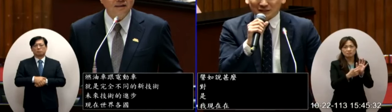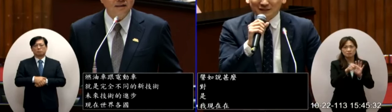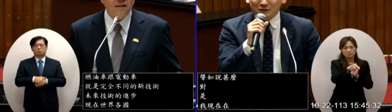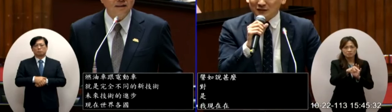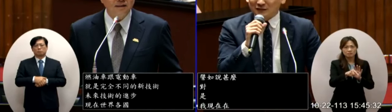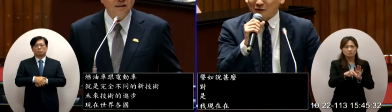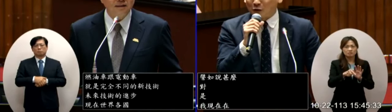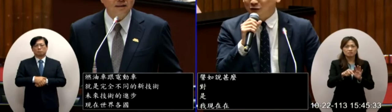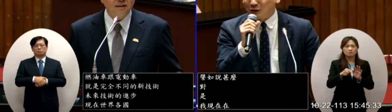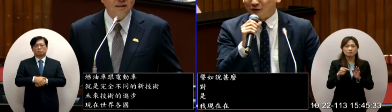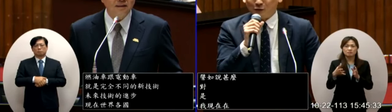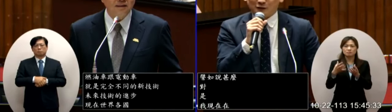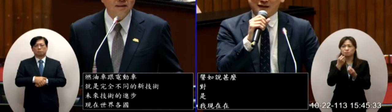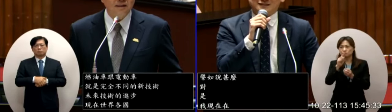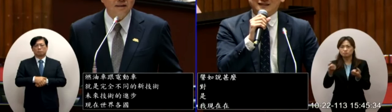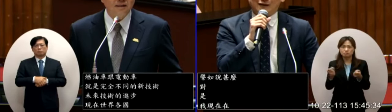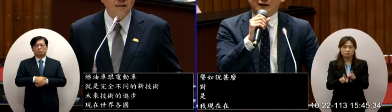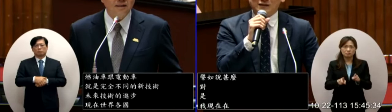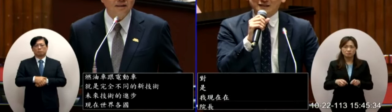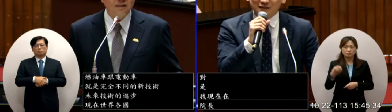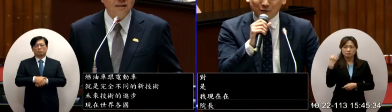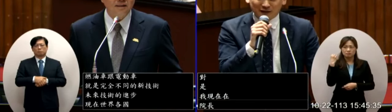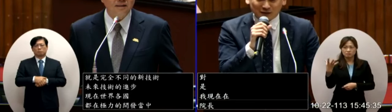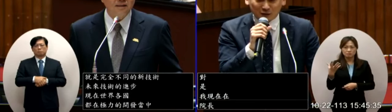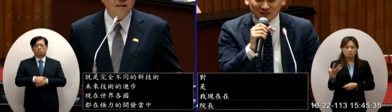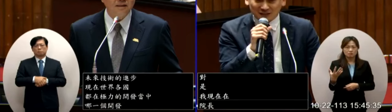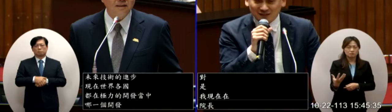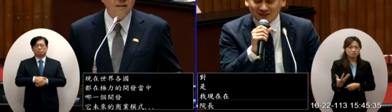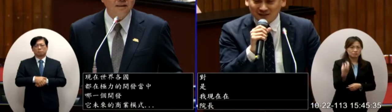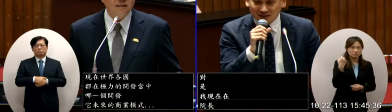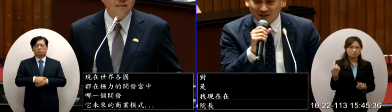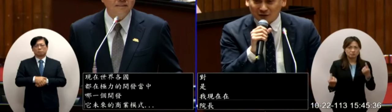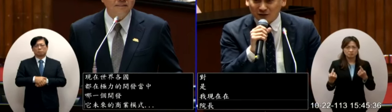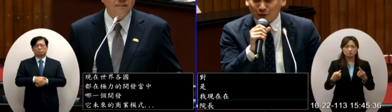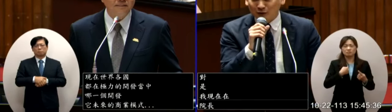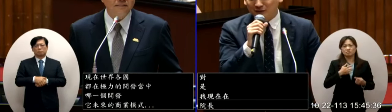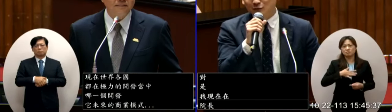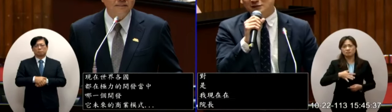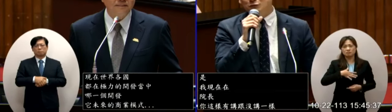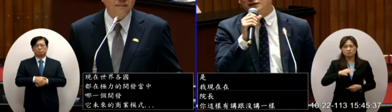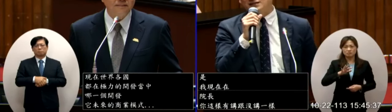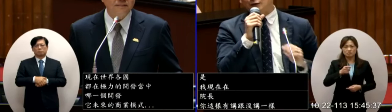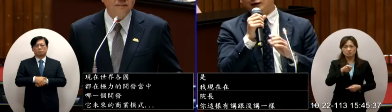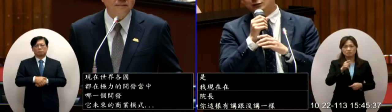新的就是相對於舊的我當然知道 但是因為你說新的能源 因為你是院長